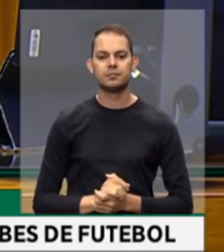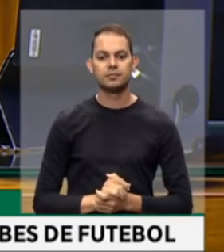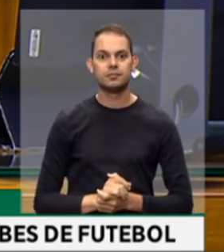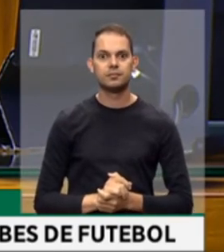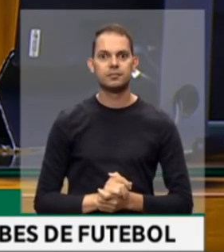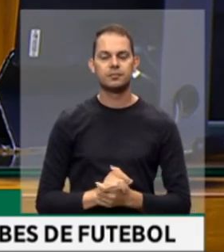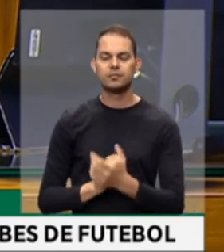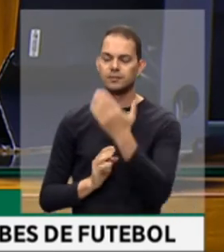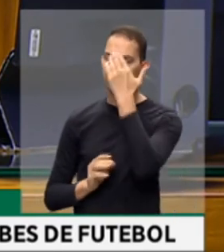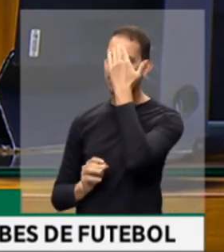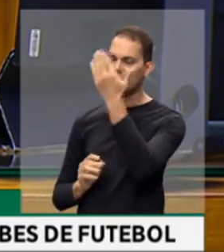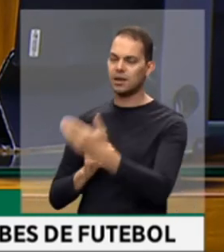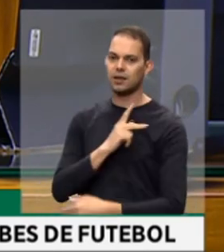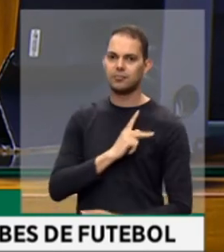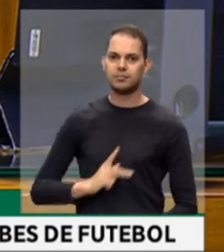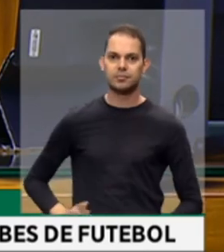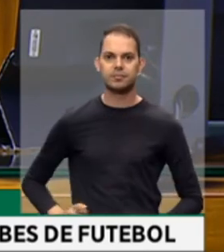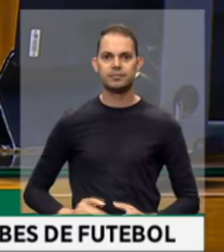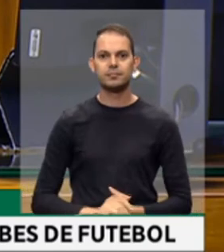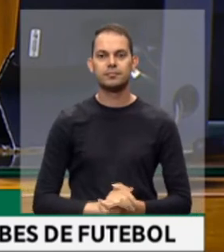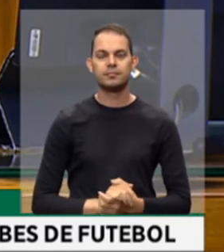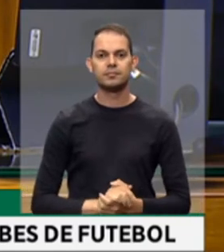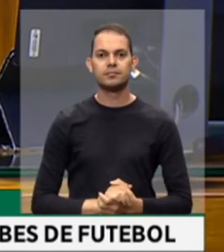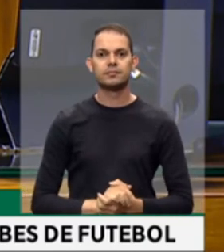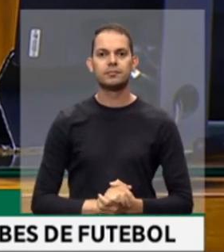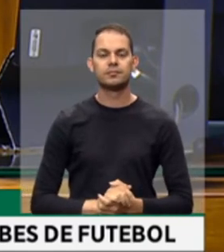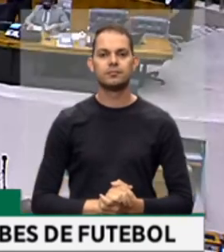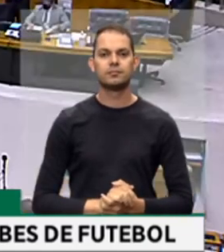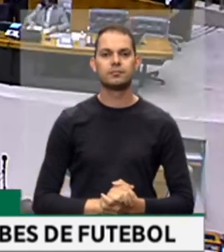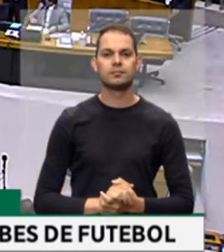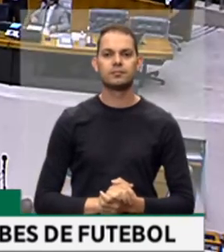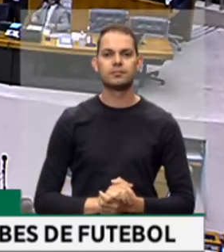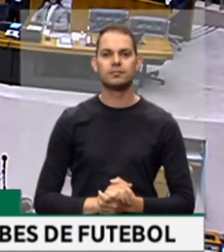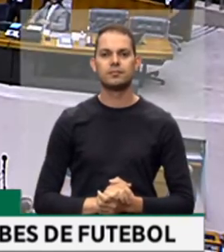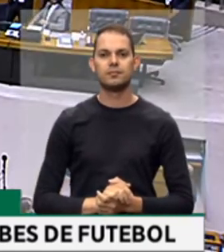REPUBLICANOS NÃO. OBRIGADO, DEPUTADO. -- [DEPUTADO]: OBRIGADO,